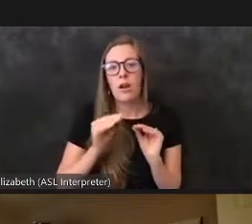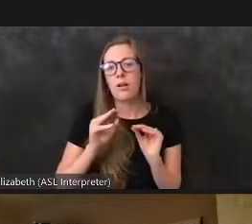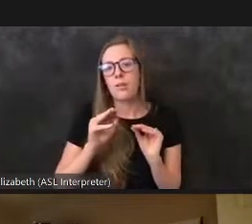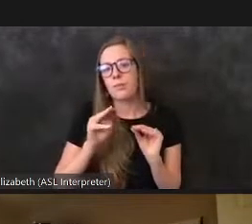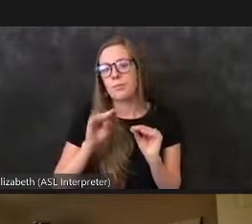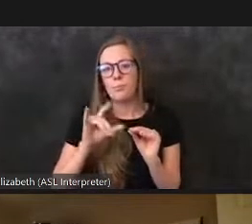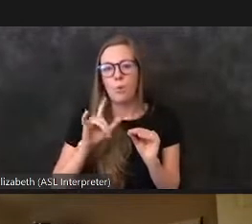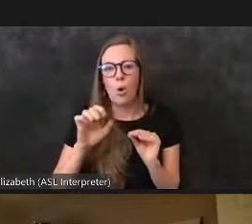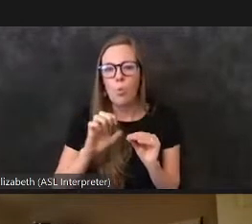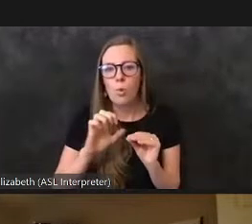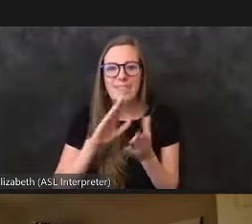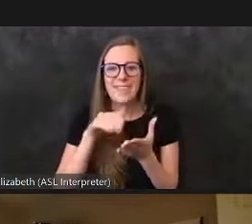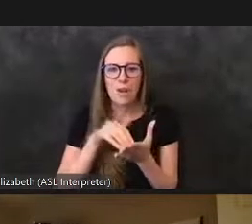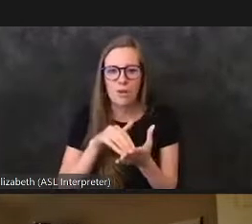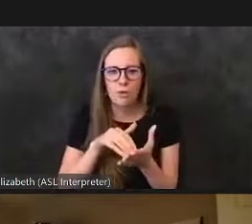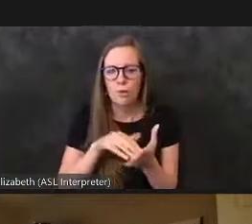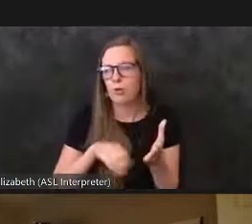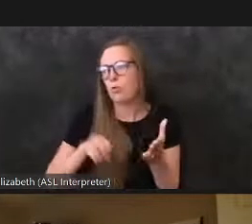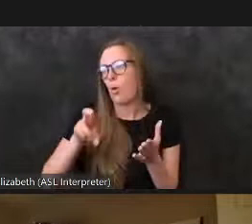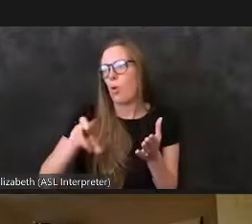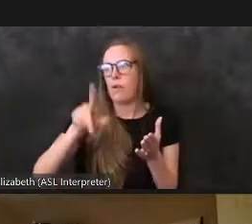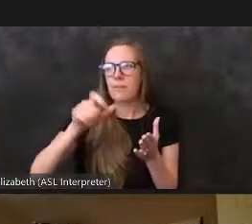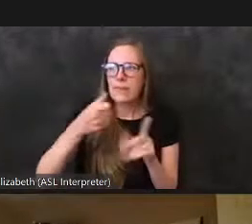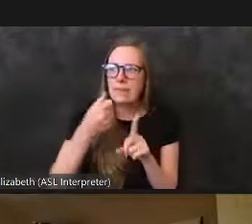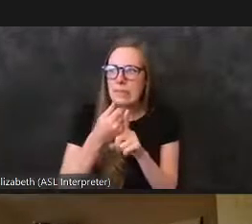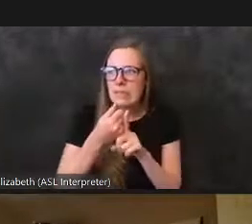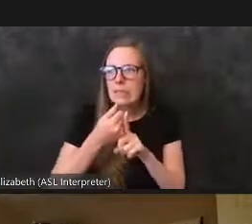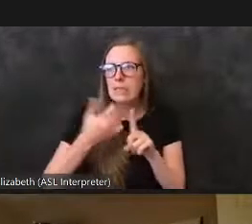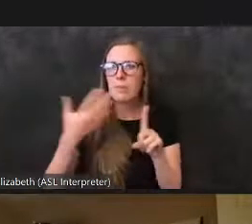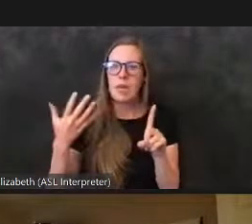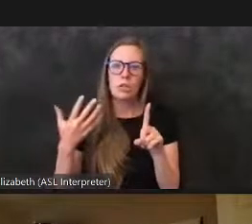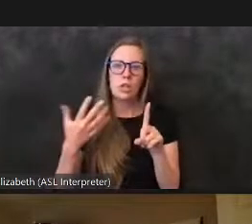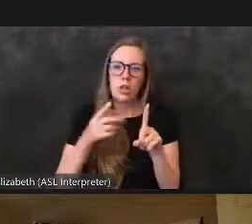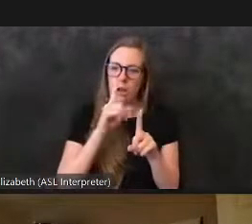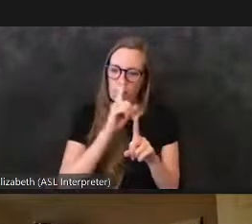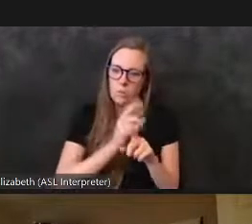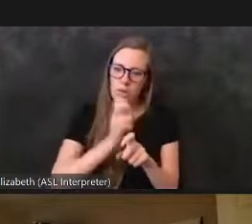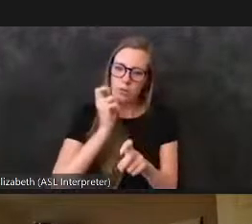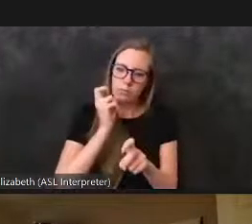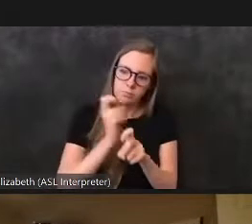centros móviles de vacunación VANTAR para hacerme una exención potencial centros